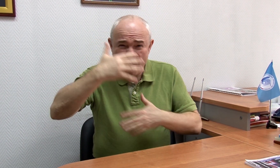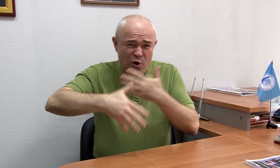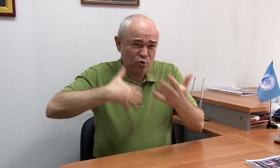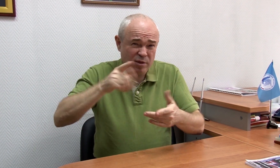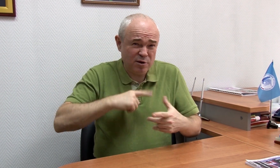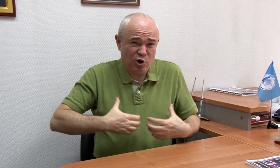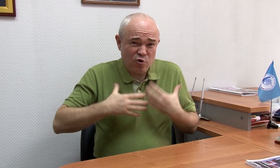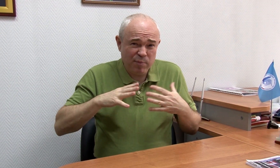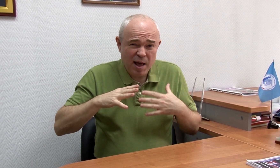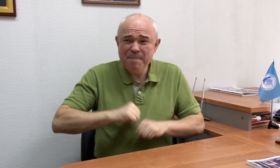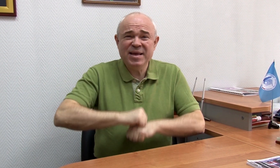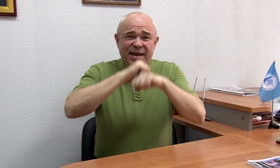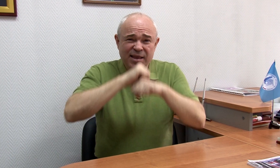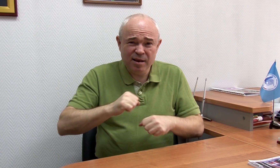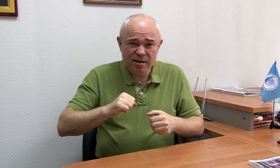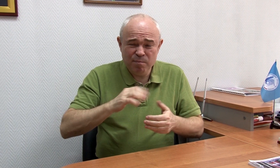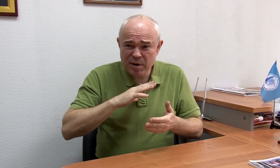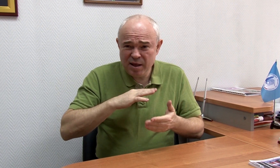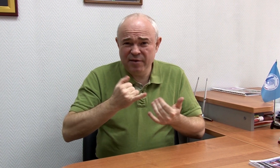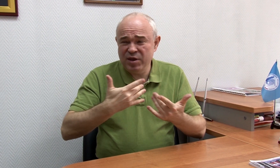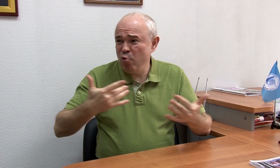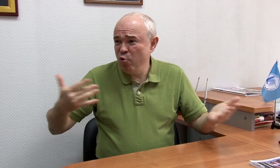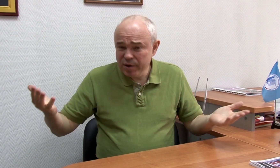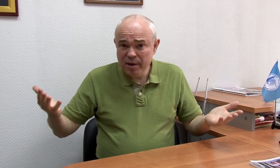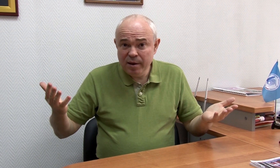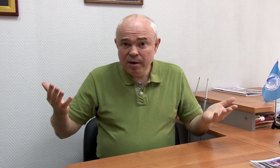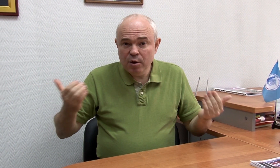Заваруха такая страшная была. Митинги были. И всякое...